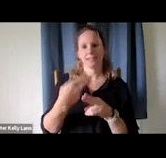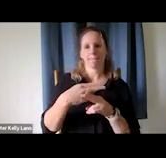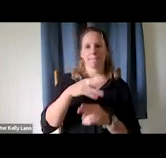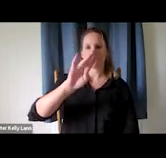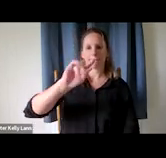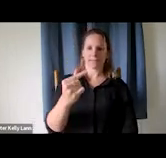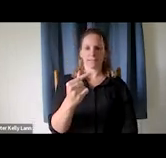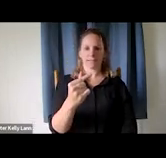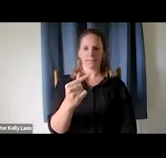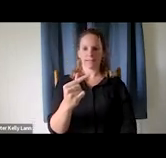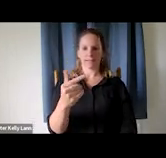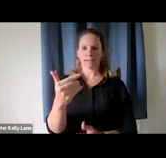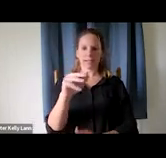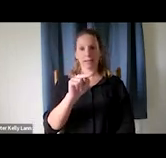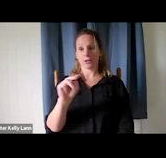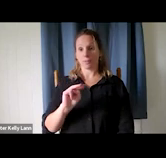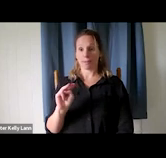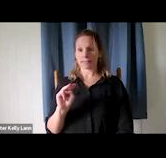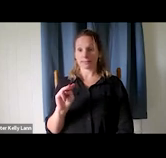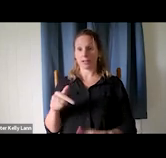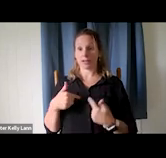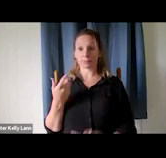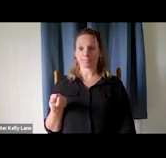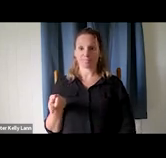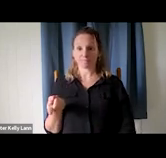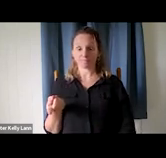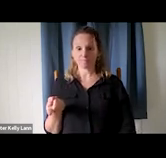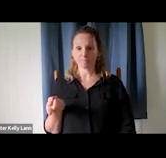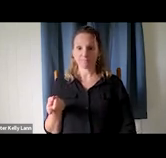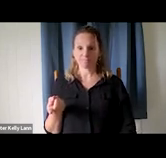Estoy en Nuevo México en la tierra tradicional